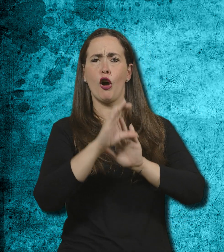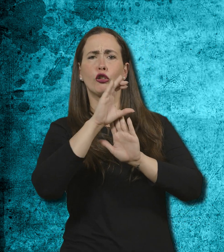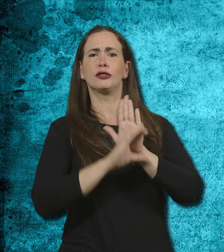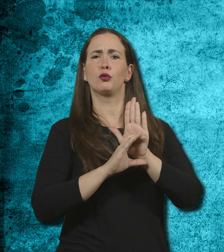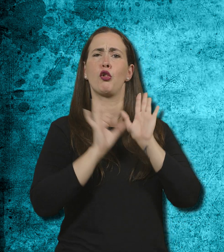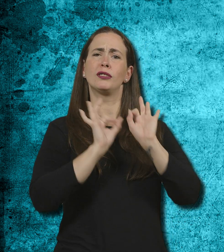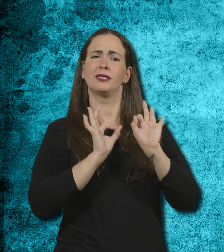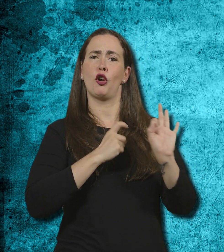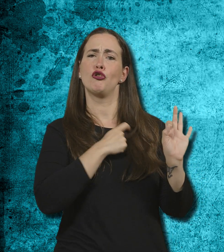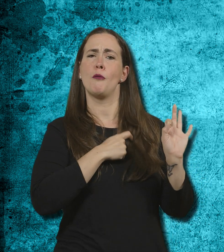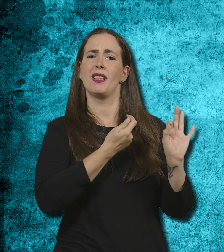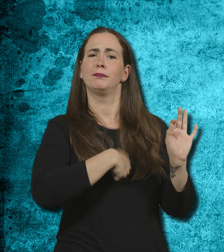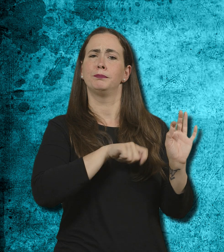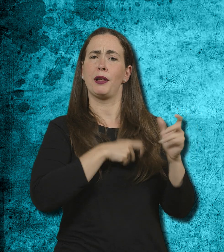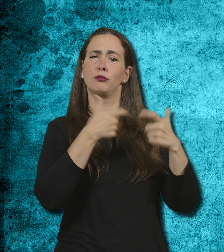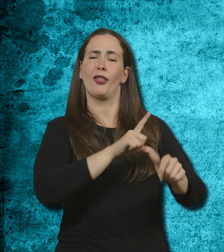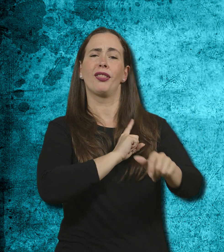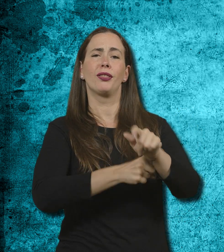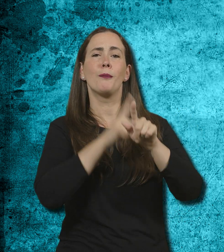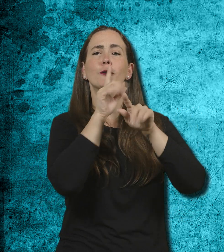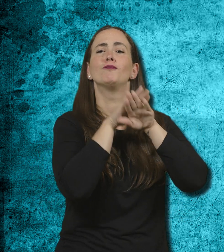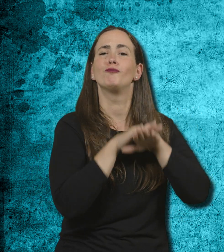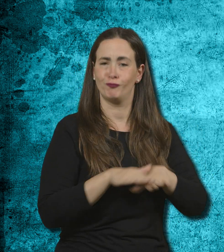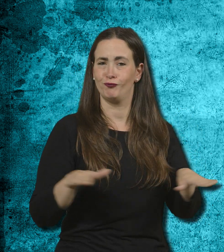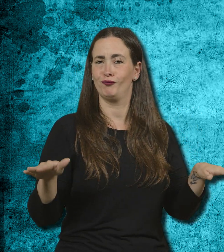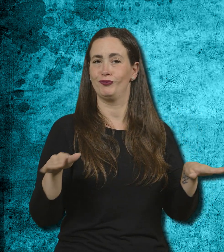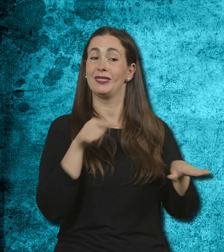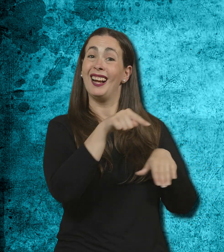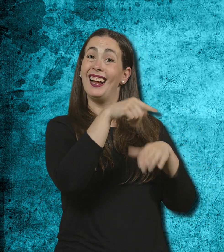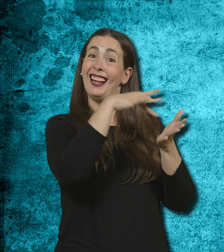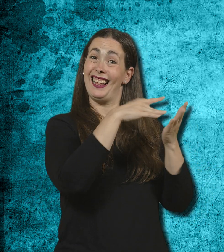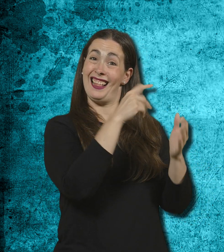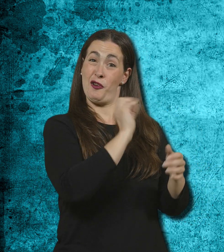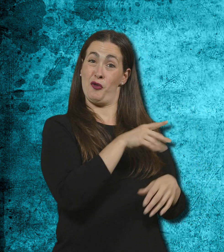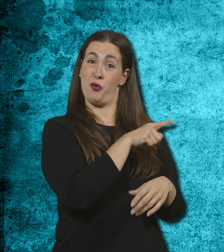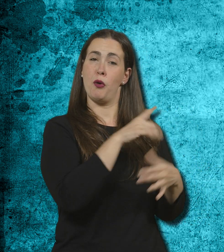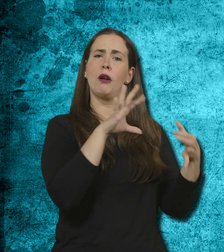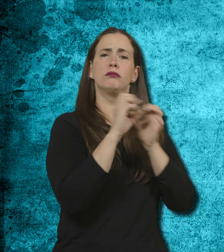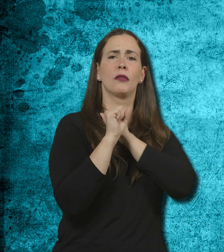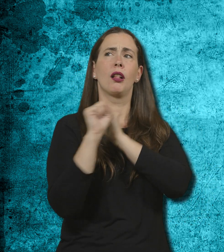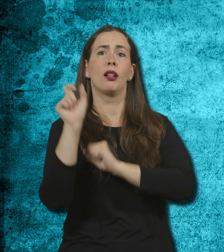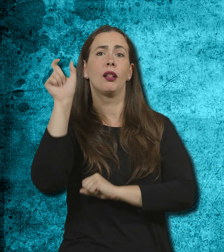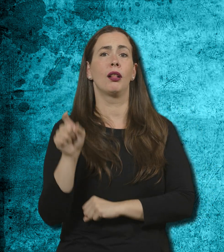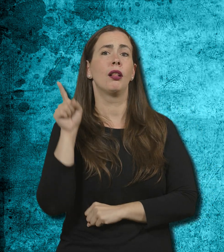en la constitució del Comitè Espanyol d'Esports Silenciosos, dependent de la Federació Nacional